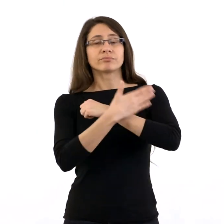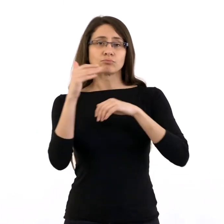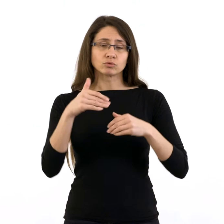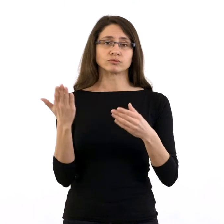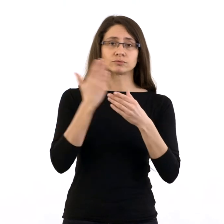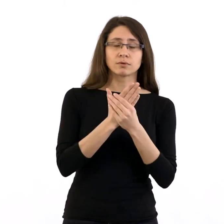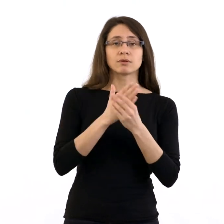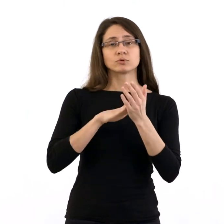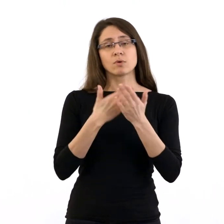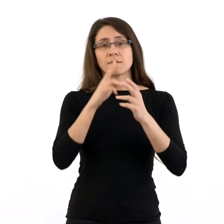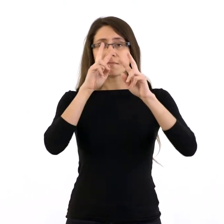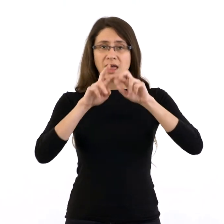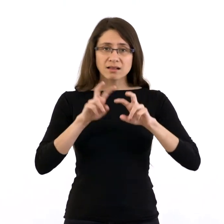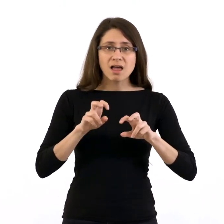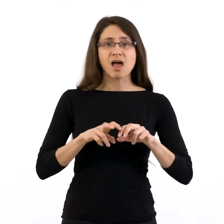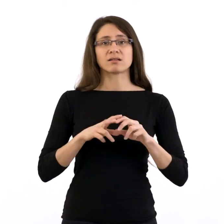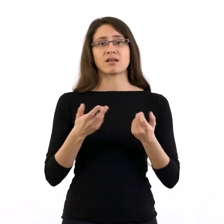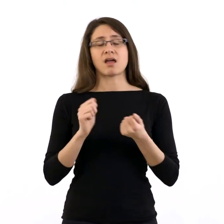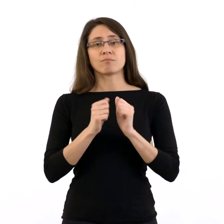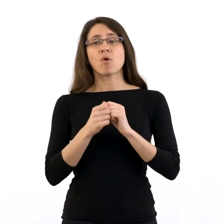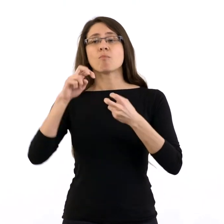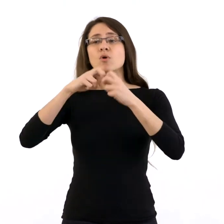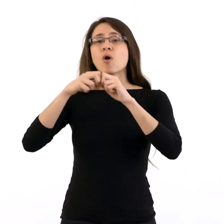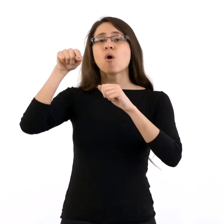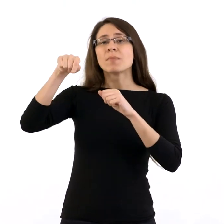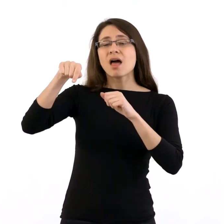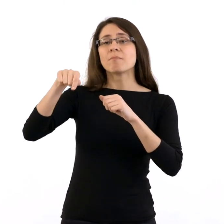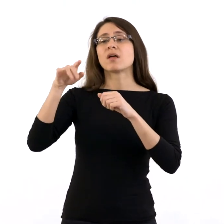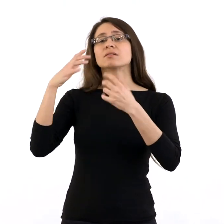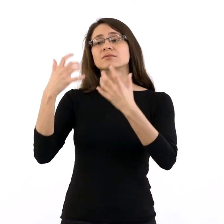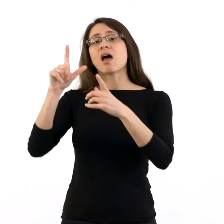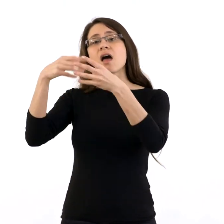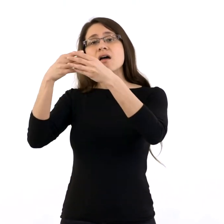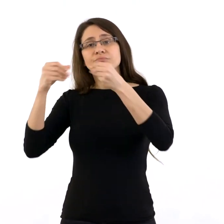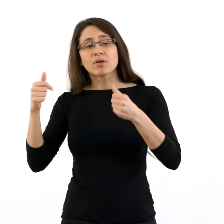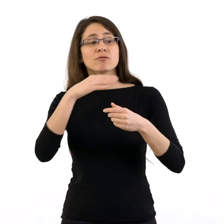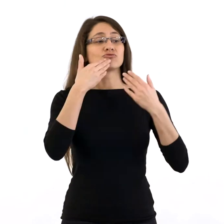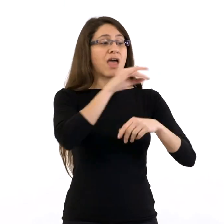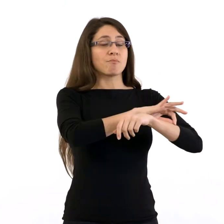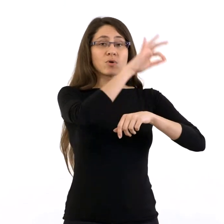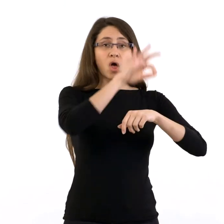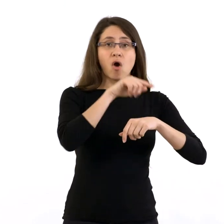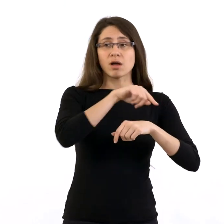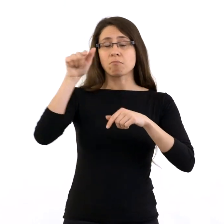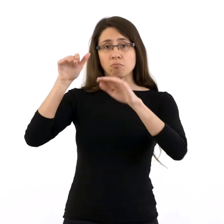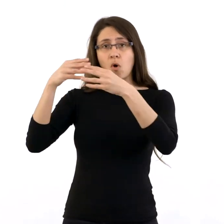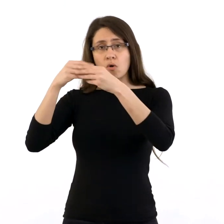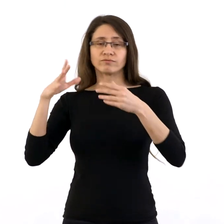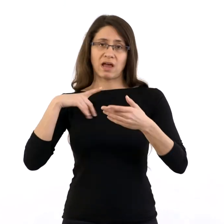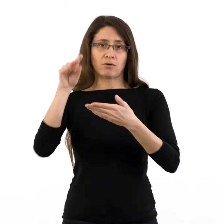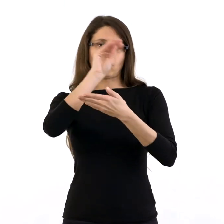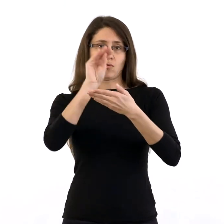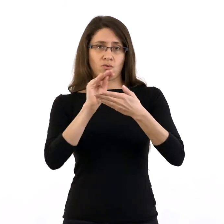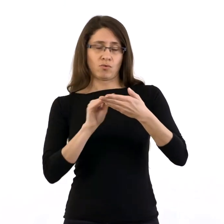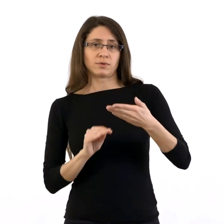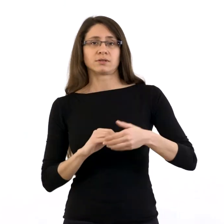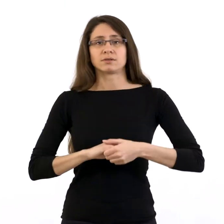opis problemu powinien być opisany także za pomocą badań, statystyki,